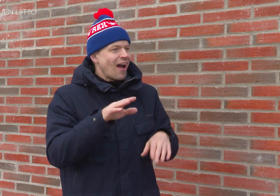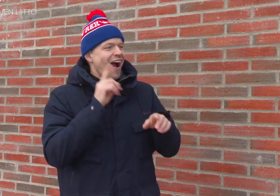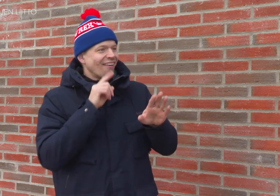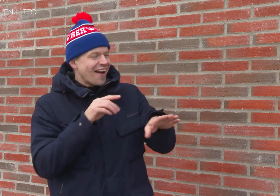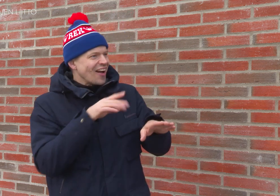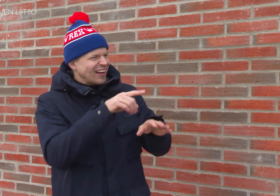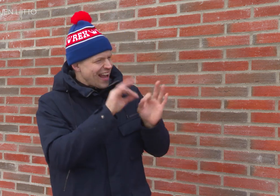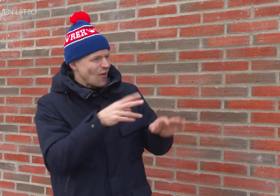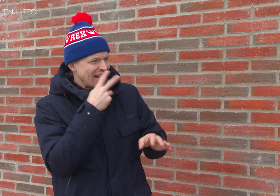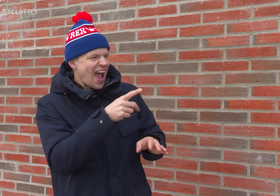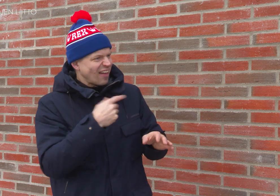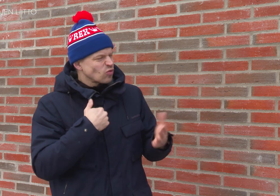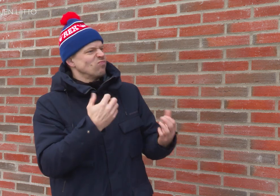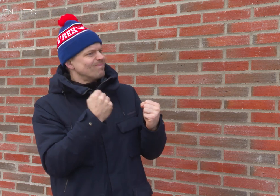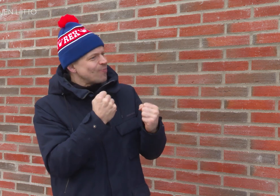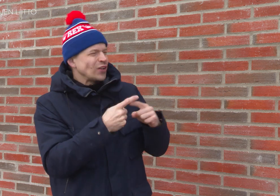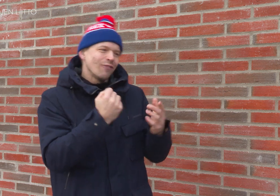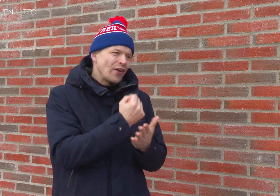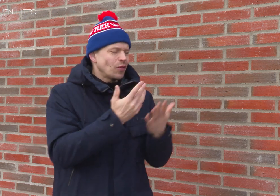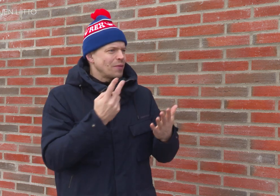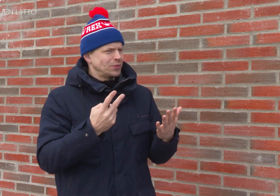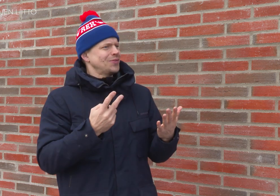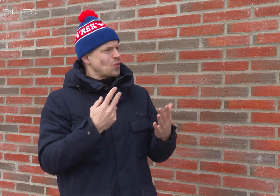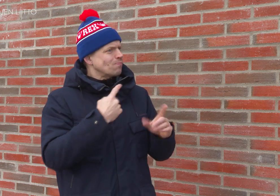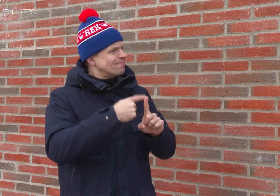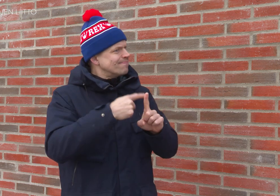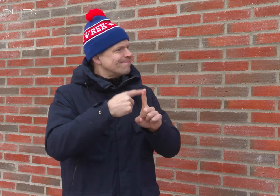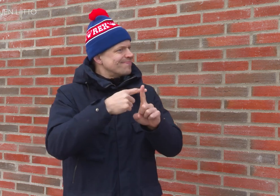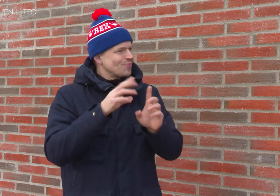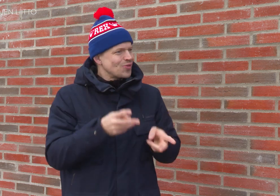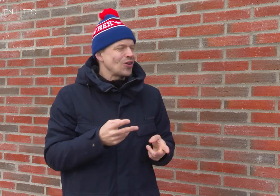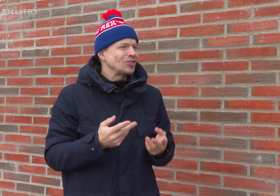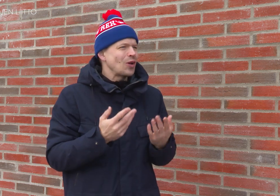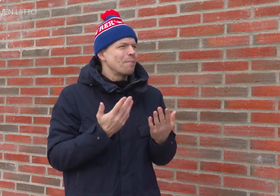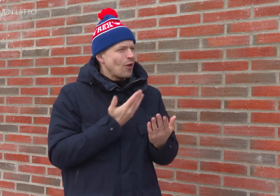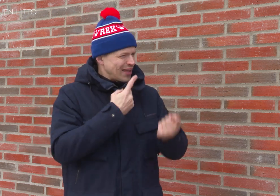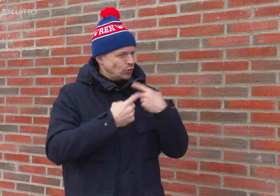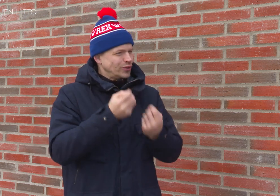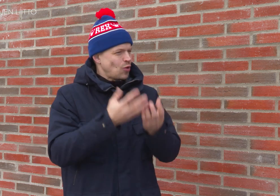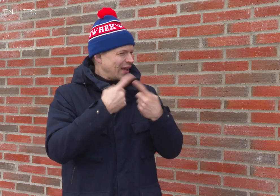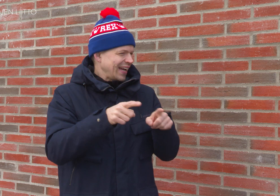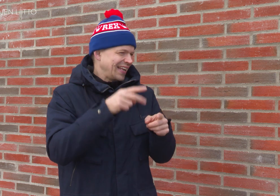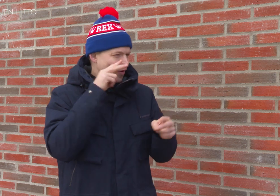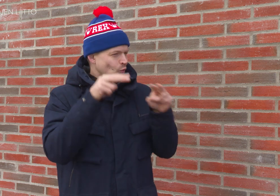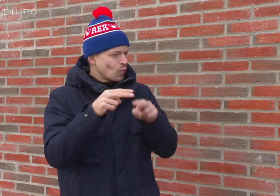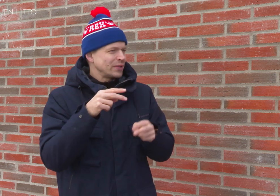On sanottu, että "Hienoa nähdä", "Olisitpa voittanut" ja muuta positiivista. Keskustelua on myös käyty monista eri näkökulmista, -